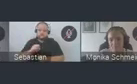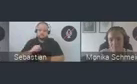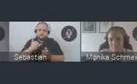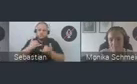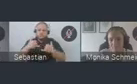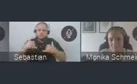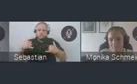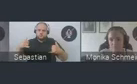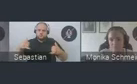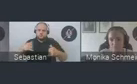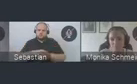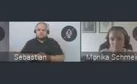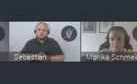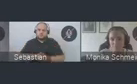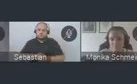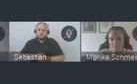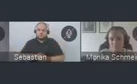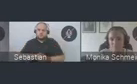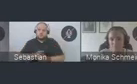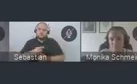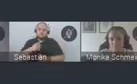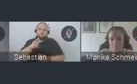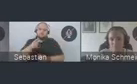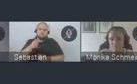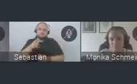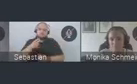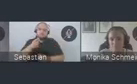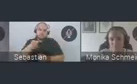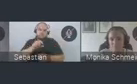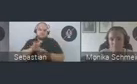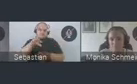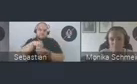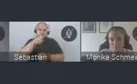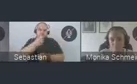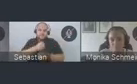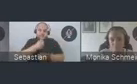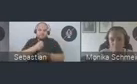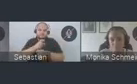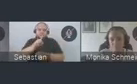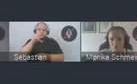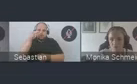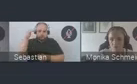Wszystkie oczywiście dotyczą kompetencji cyfrowych i pracy z dorosłymi.